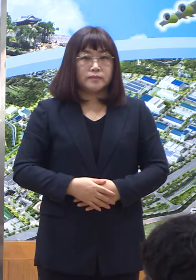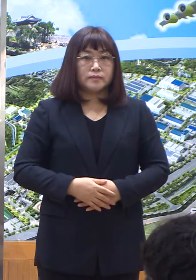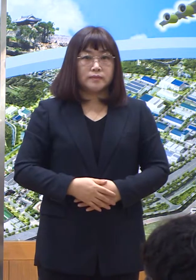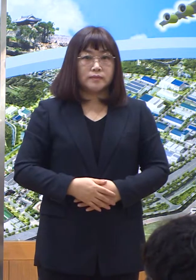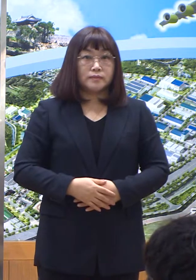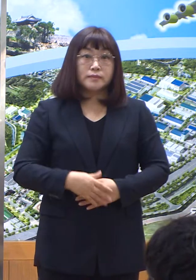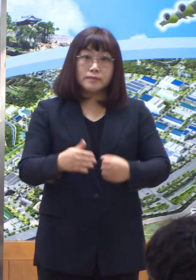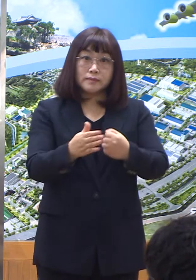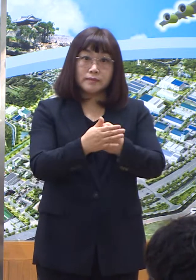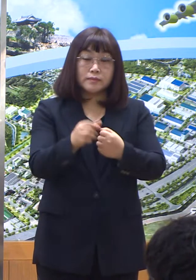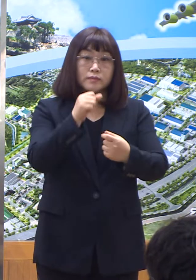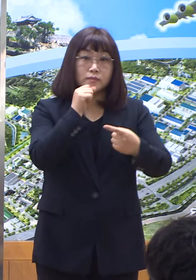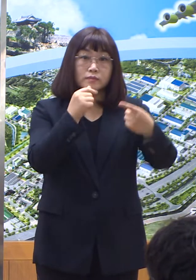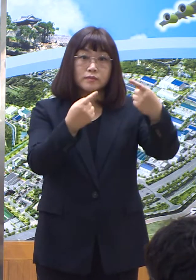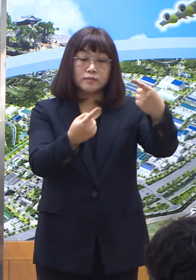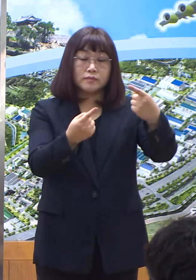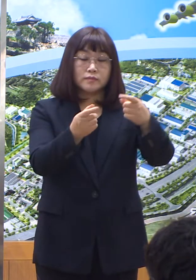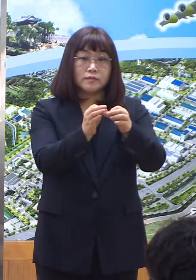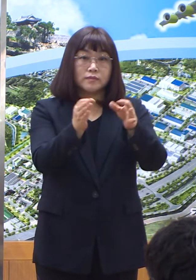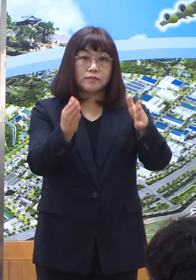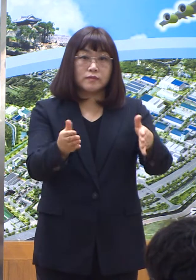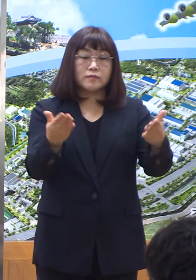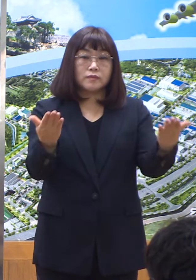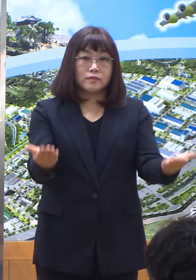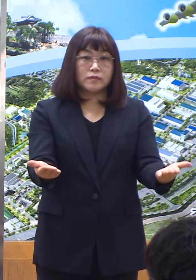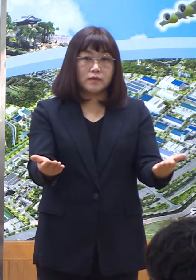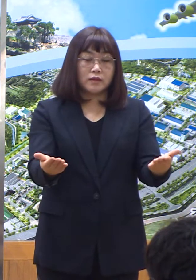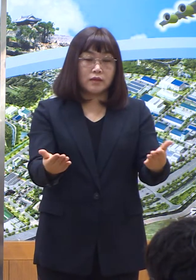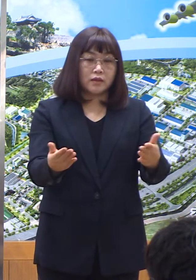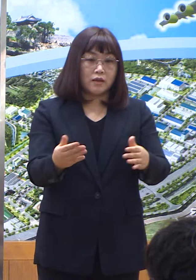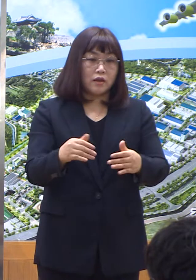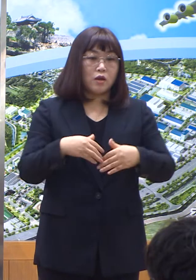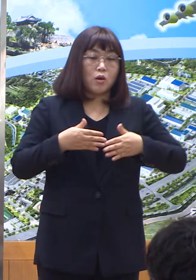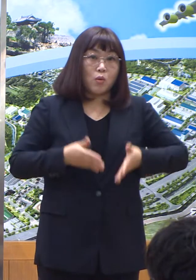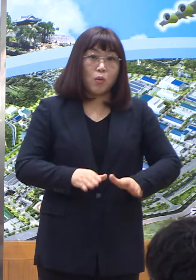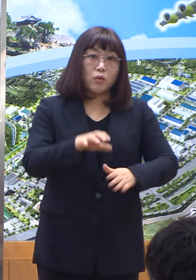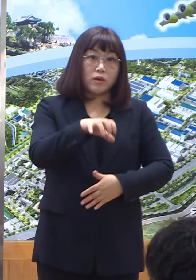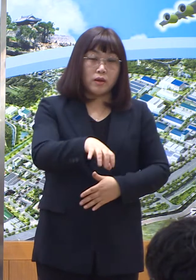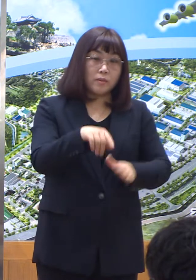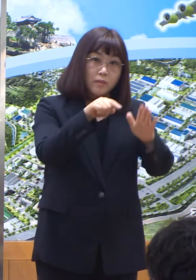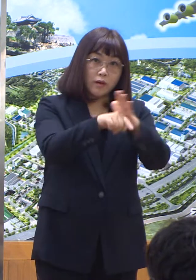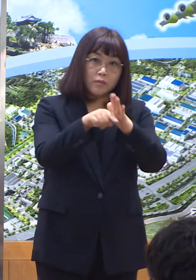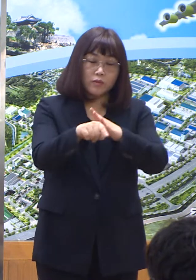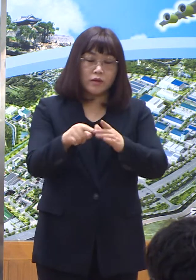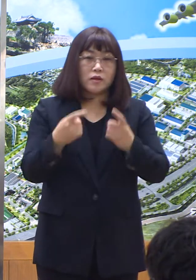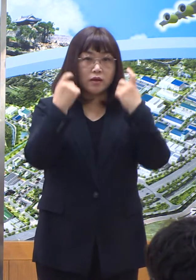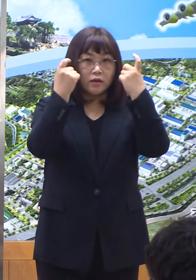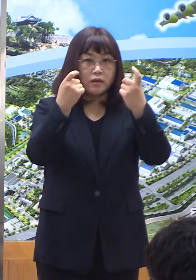이에 명절기간 통한 고향 방문이나 기 현 전 참 장거리 이동과